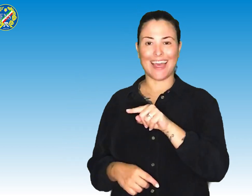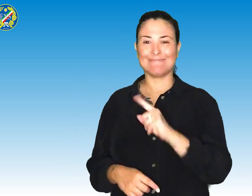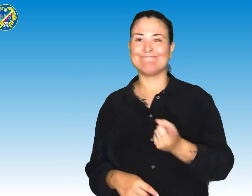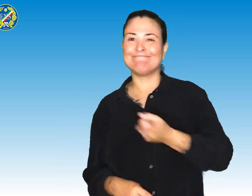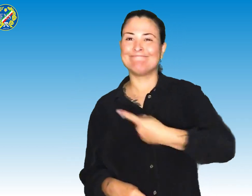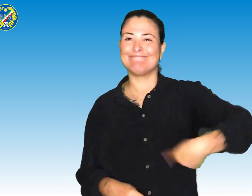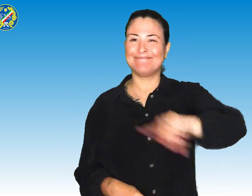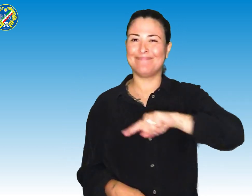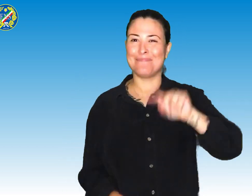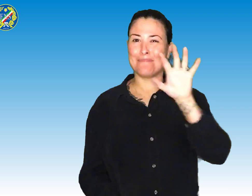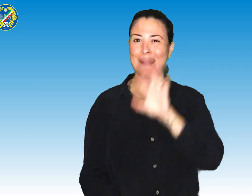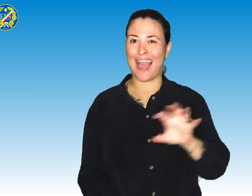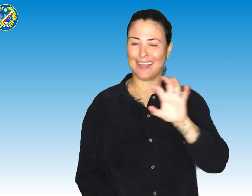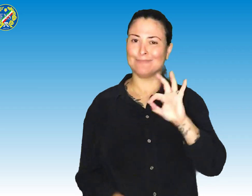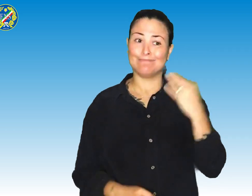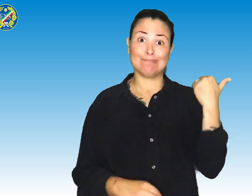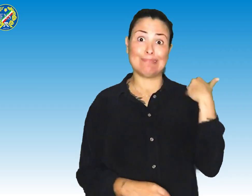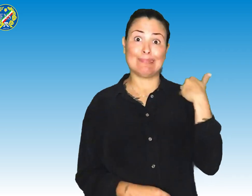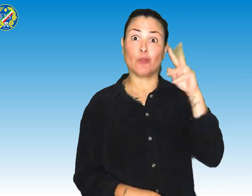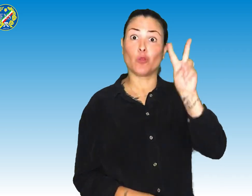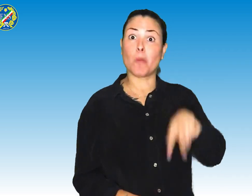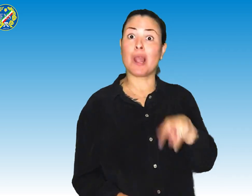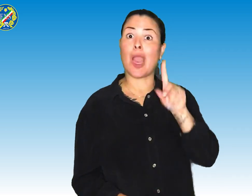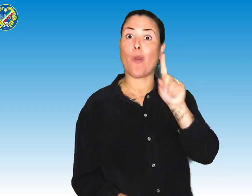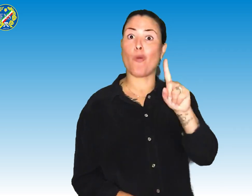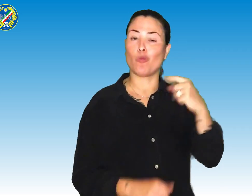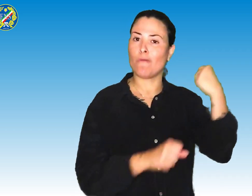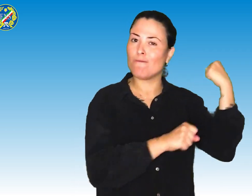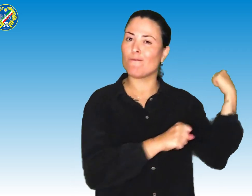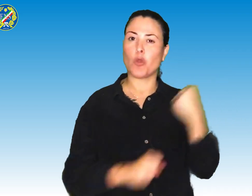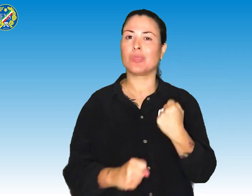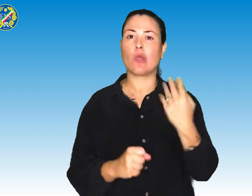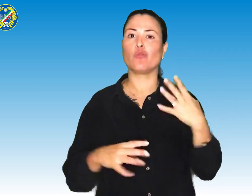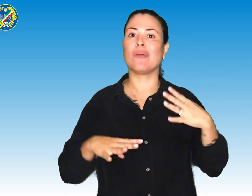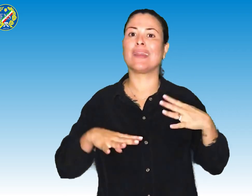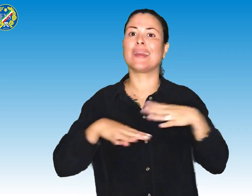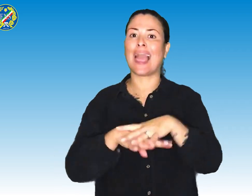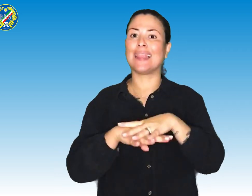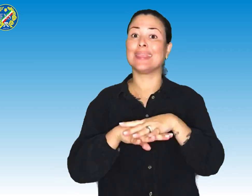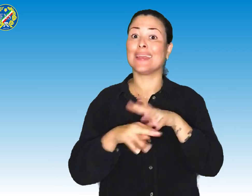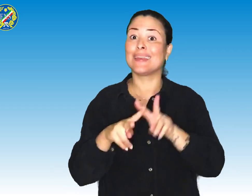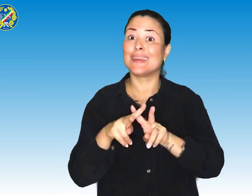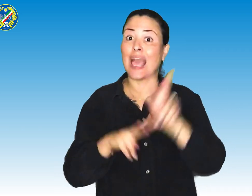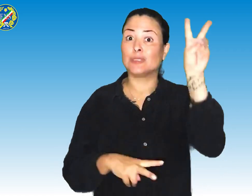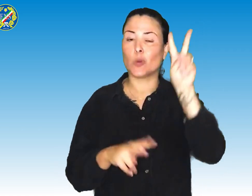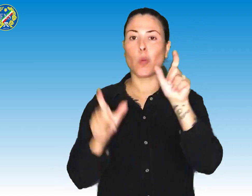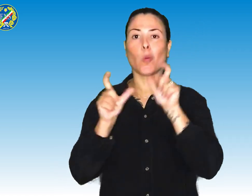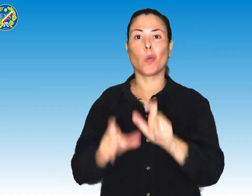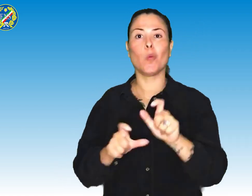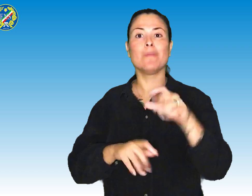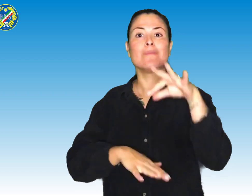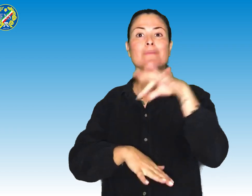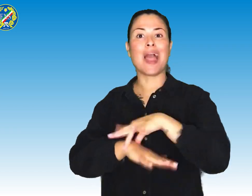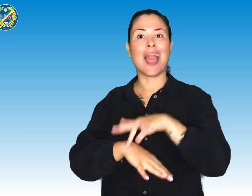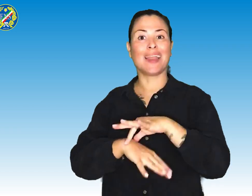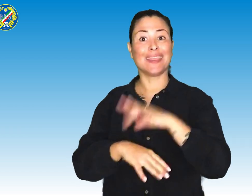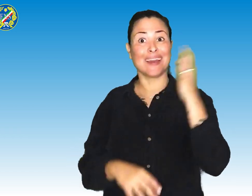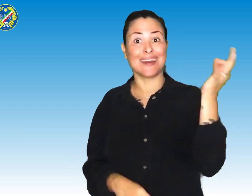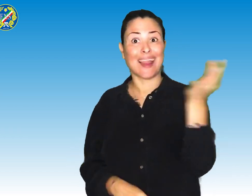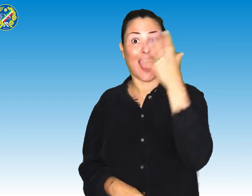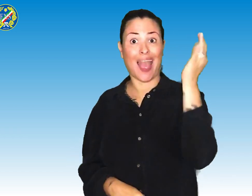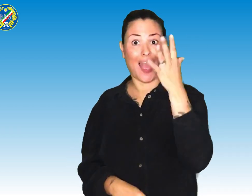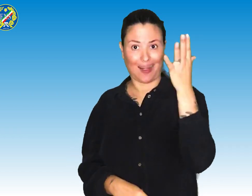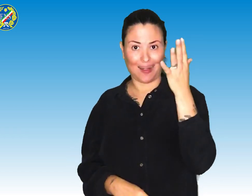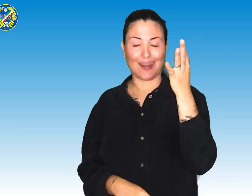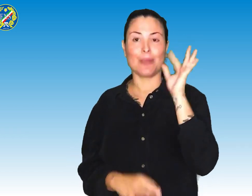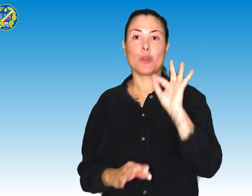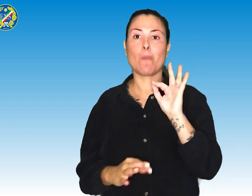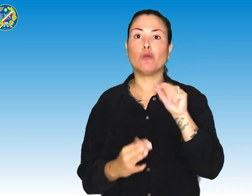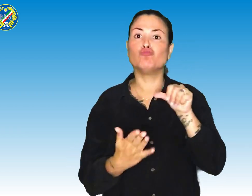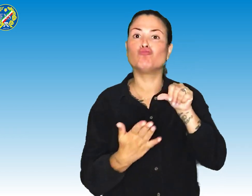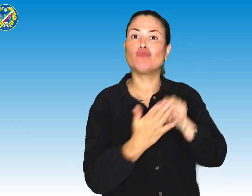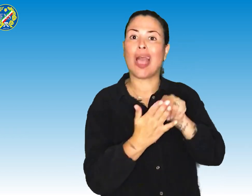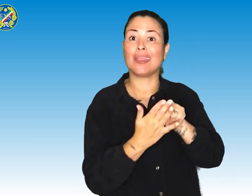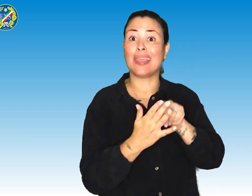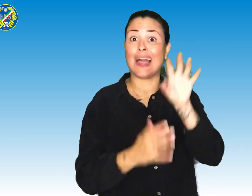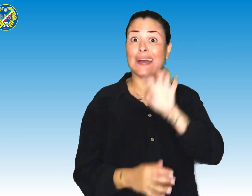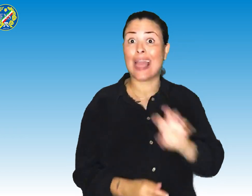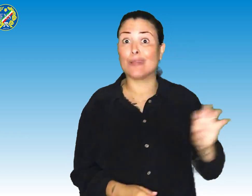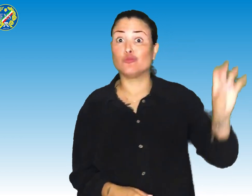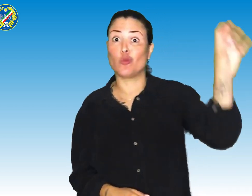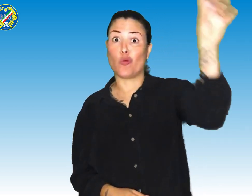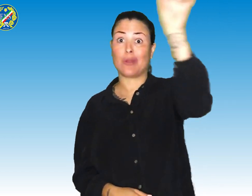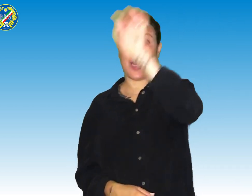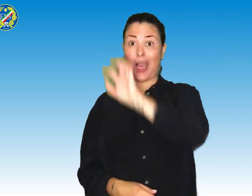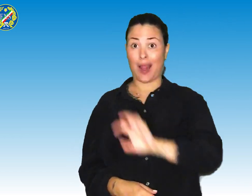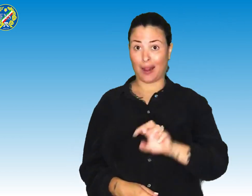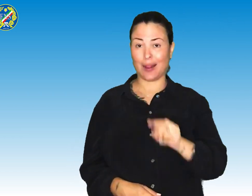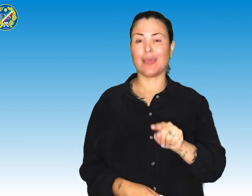il nostro Paese sin dal 2001 ha istituito la Rete nazionale delle malattie rare costituita da Centri regionali,